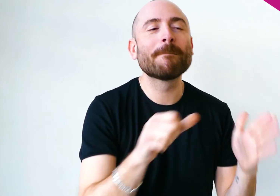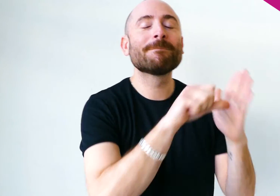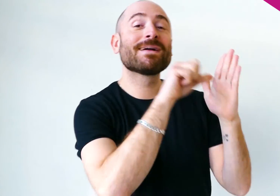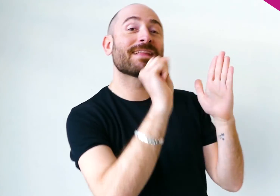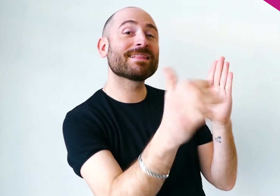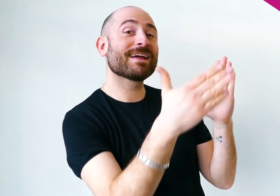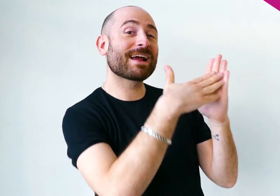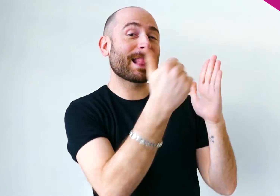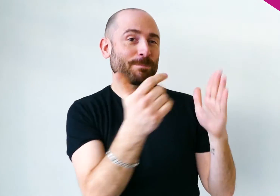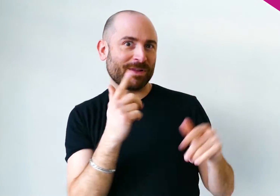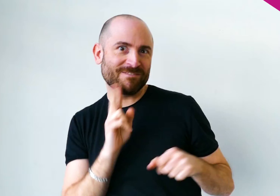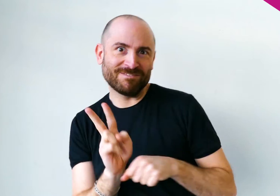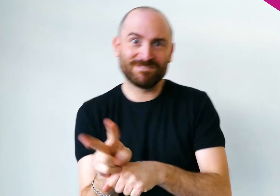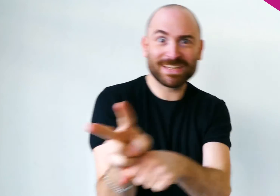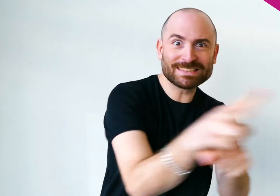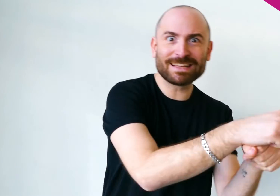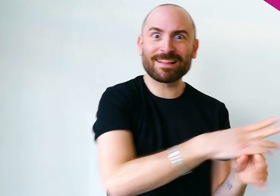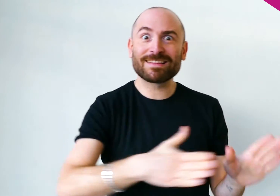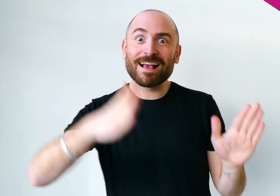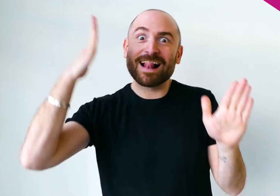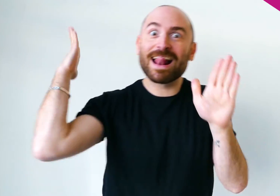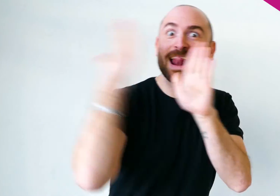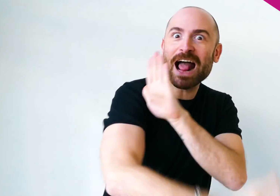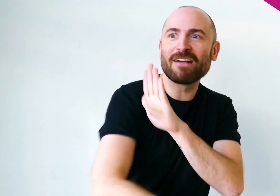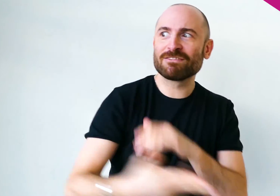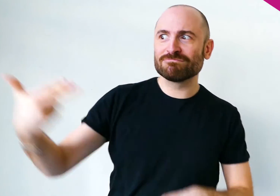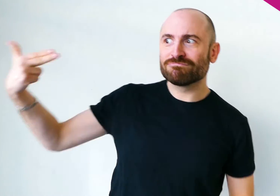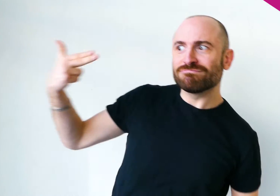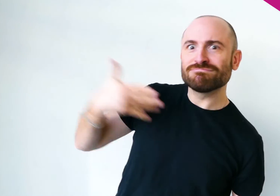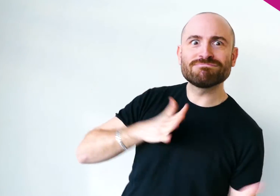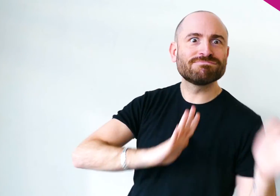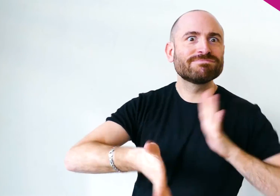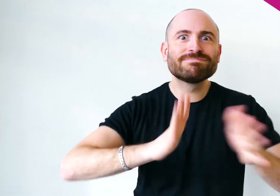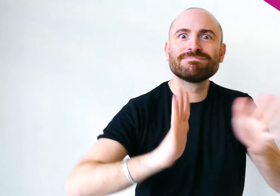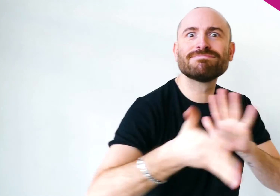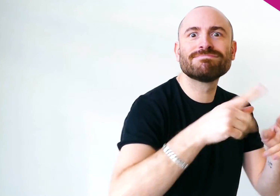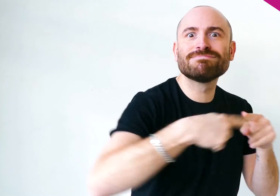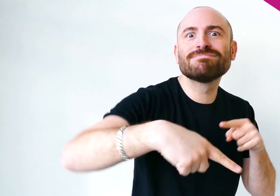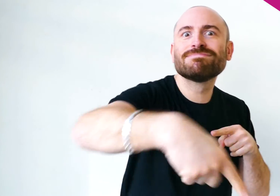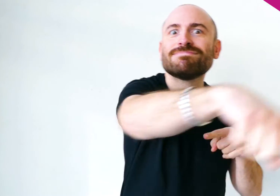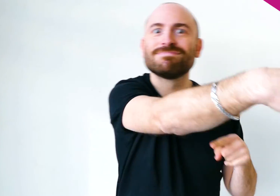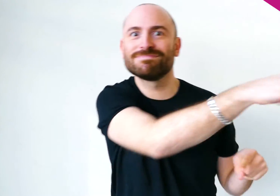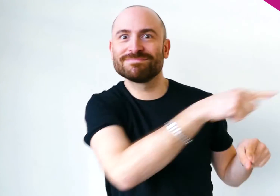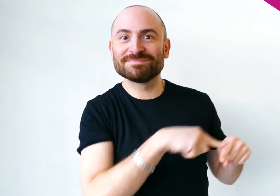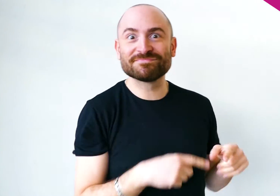Une visite de la médiathèque de la Canopée en LIVE !